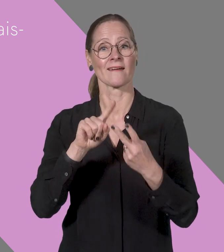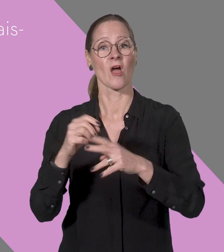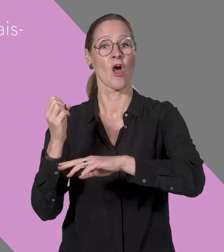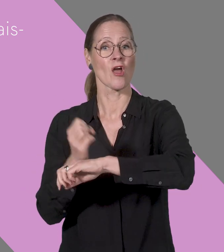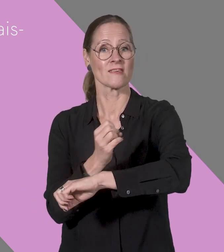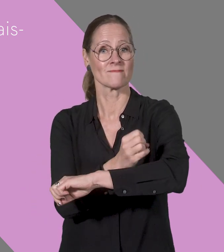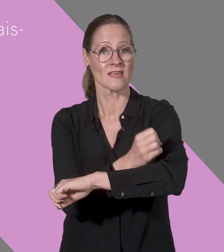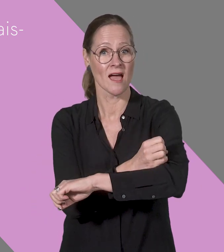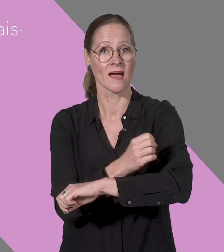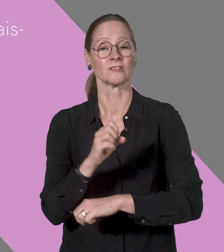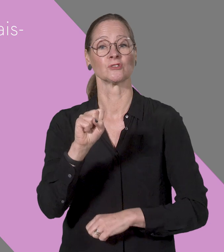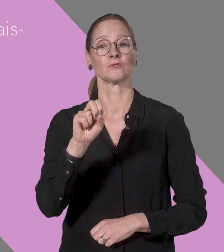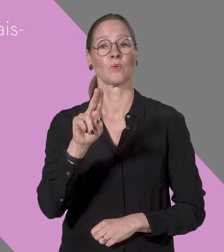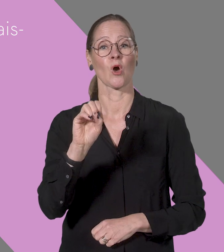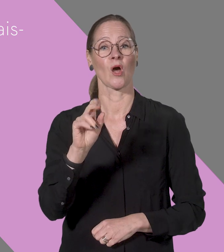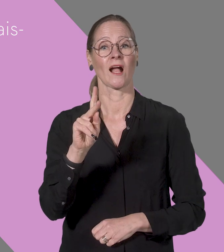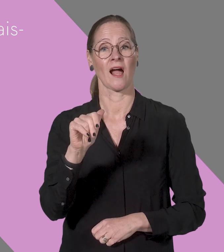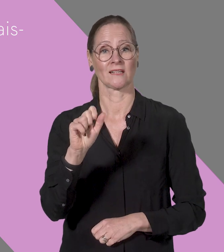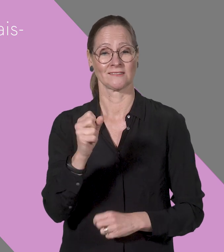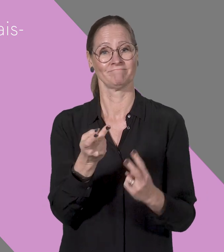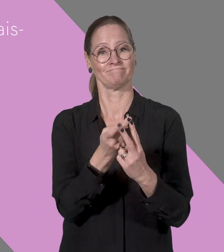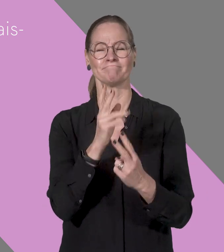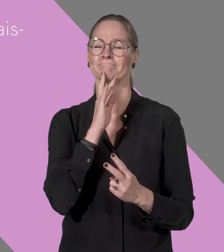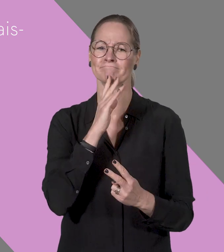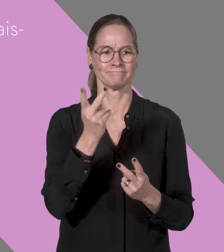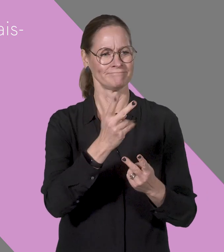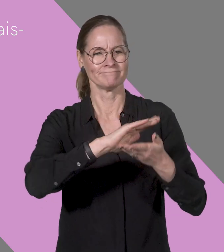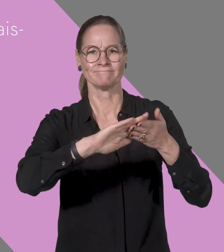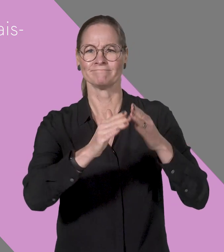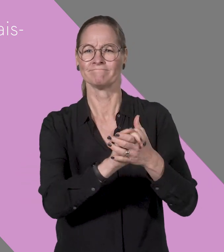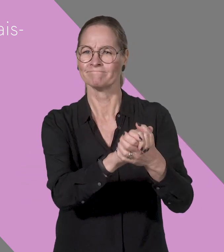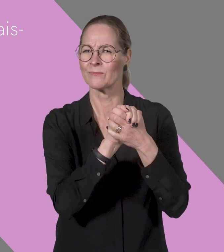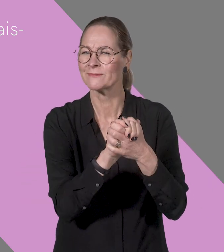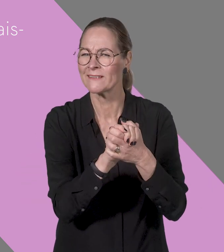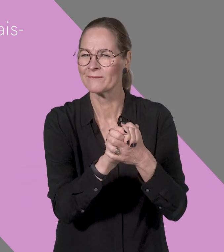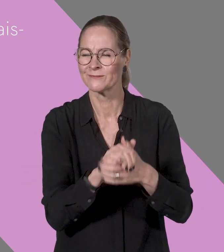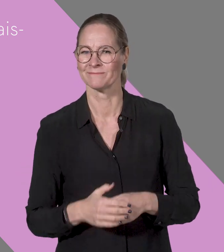ja Olivia Suokas kertovat ystävyydestään.